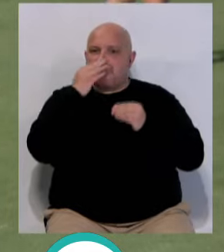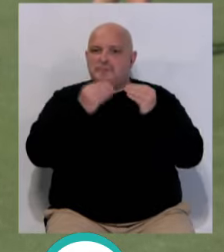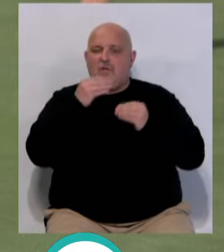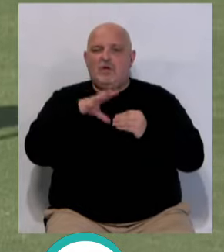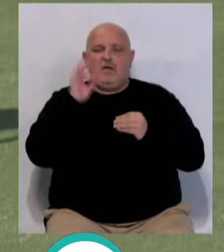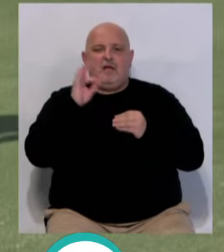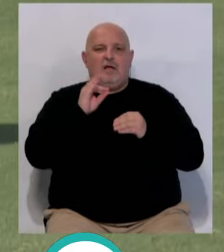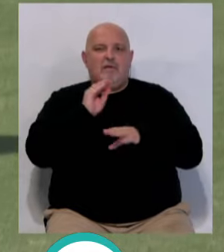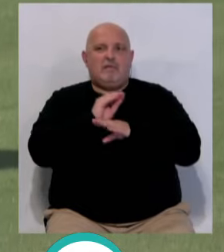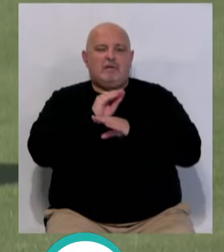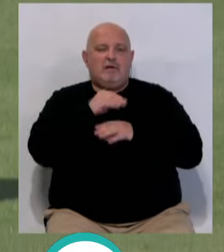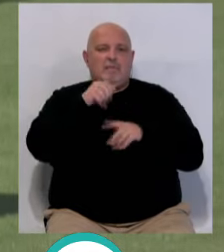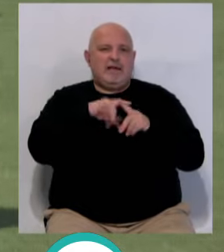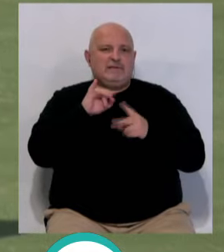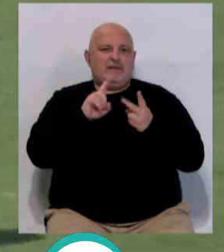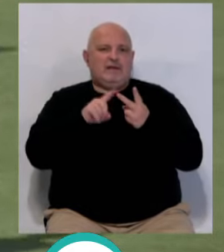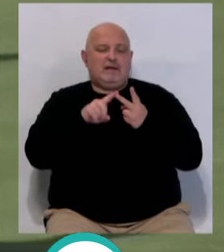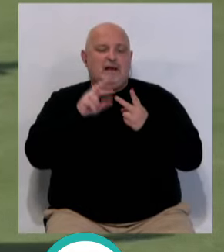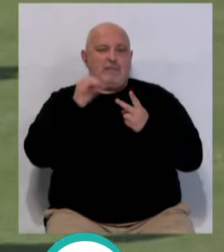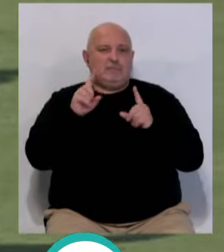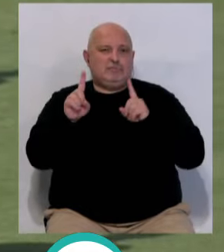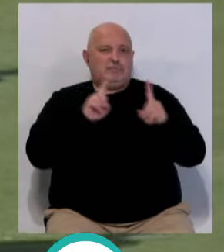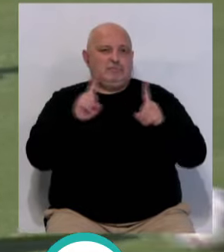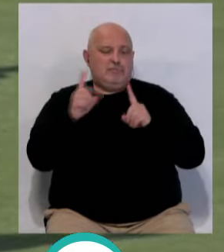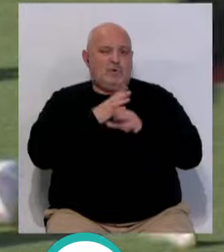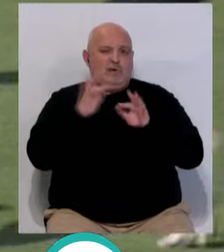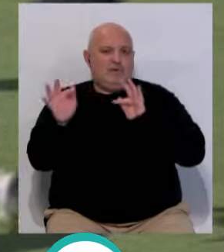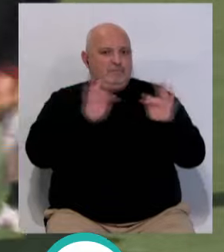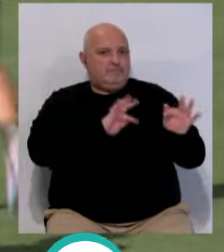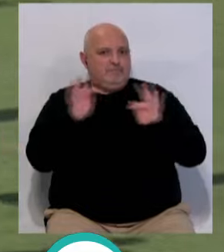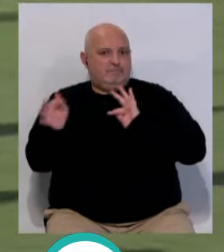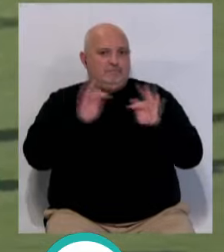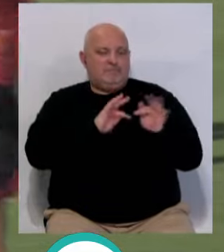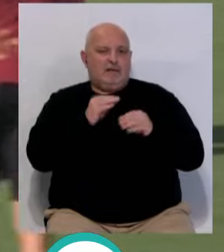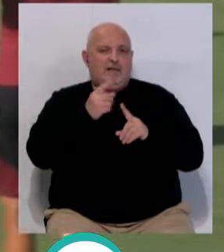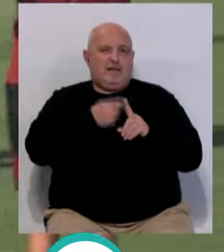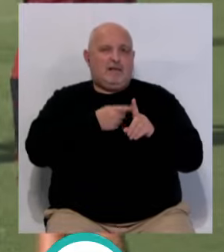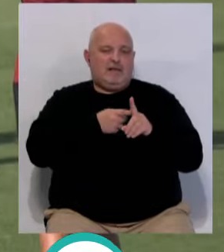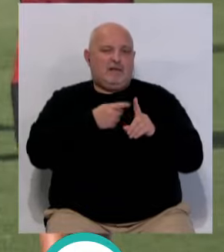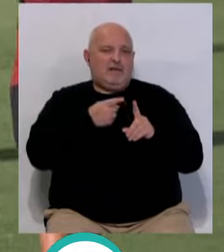mantener a Maxi con con Cris jugar de manera un poquito má Más directa como estaba el terreno